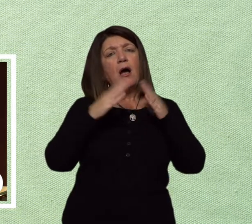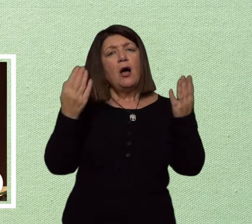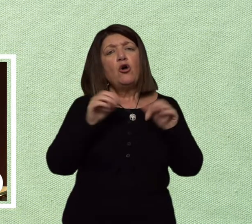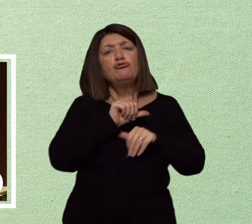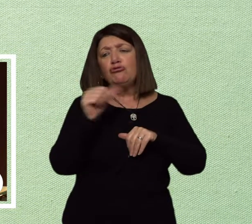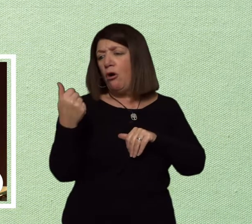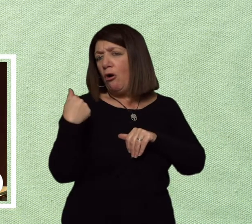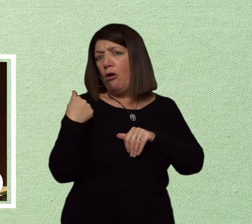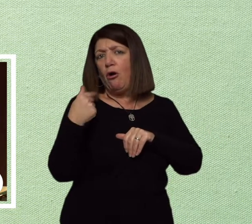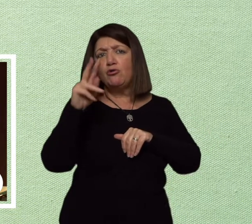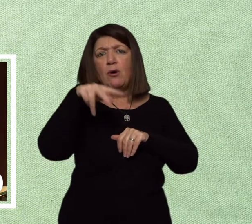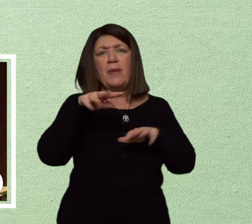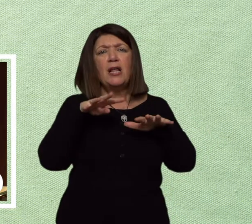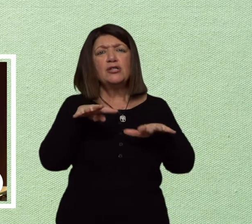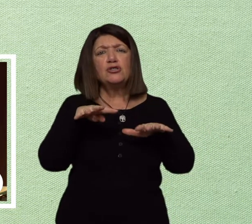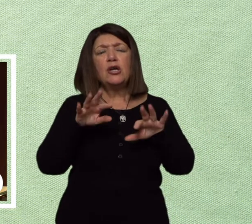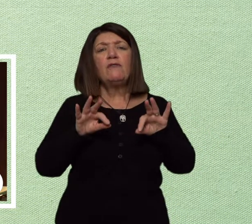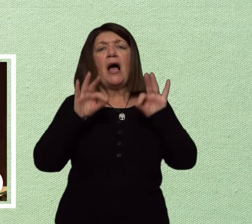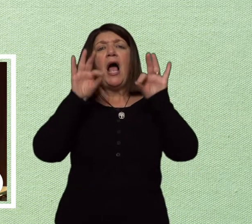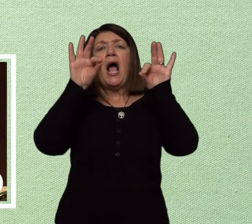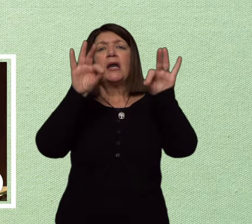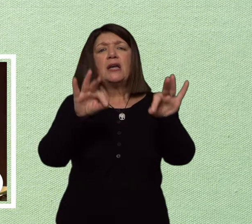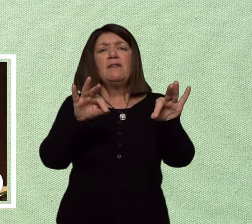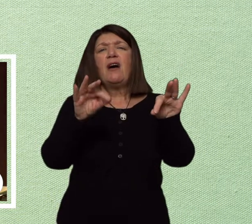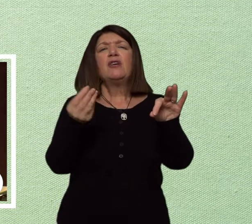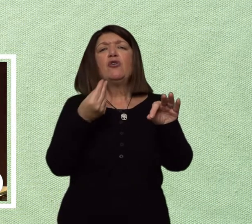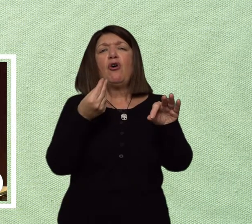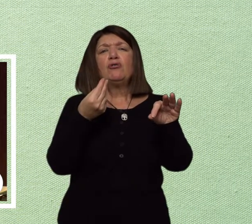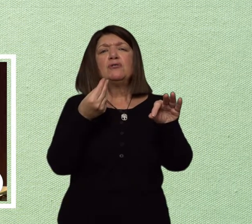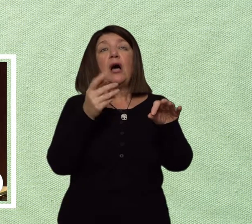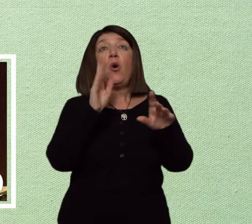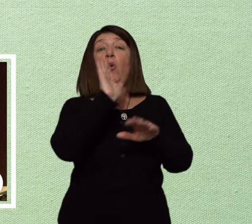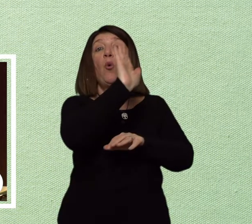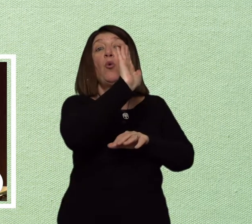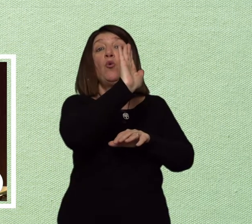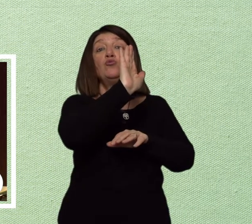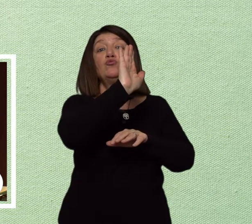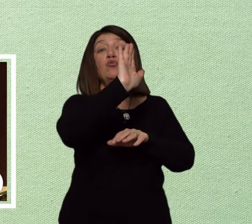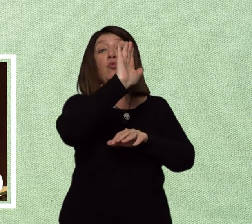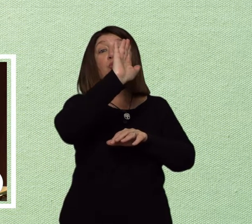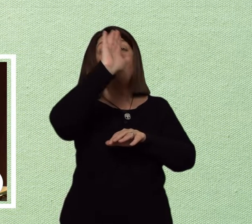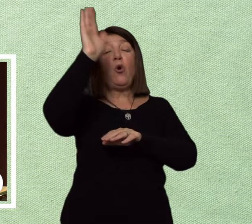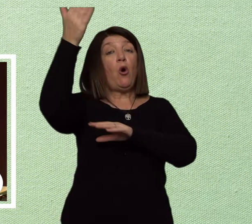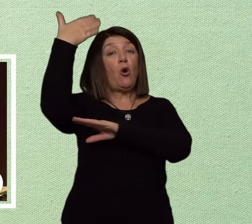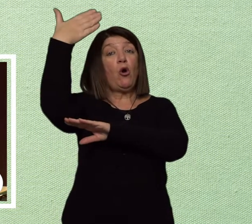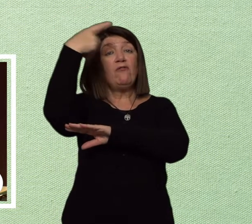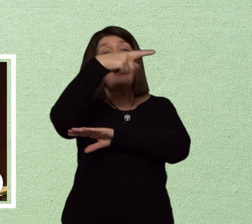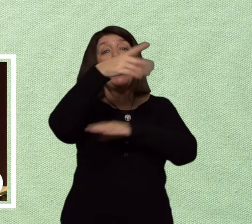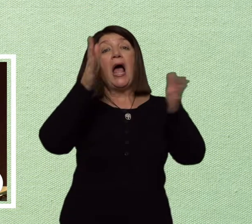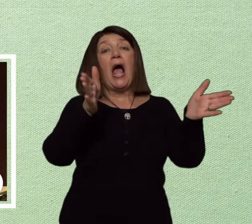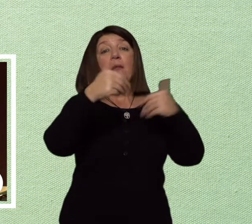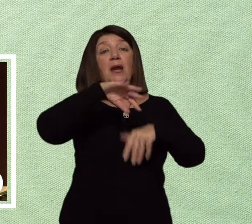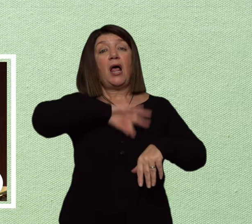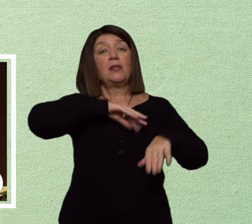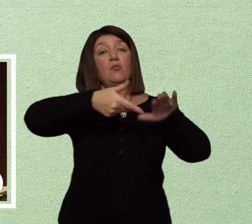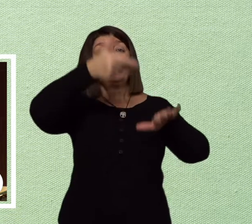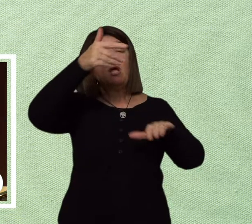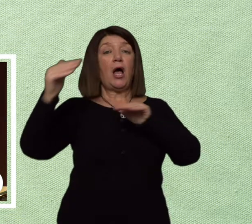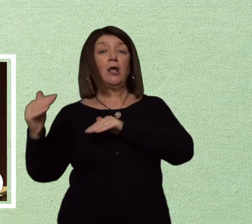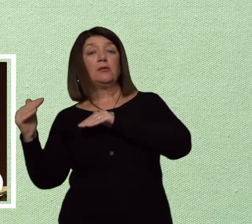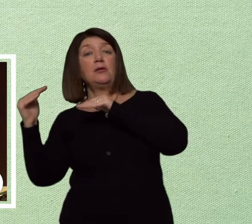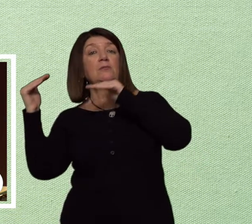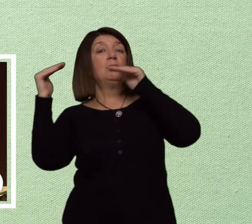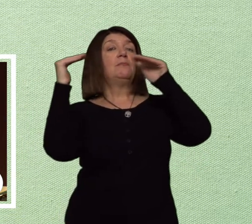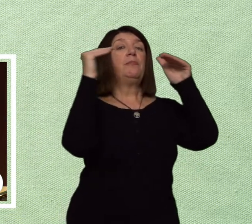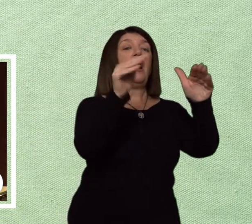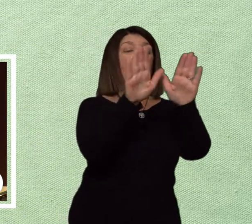della Camera dei Deputati una mozione che prende in considerazione la vita e